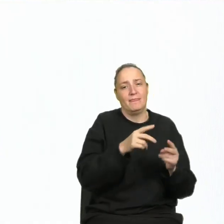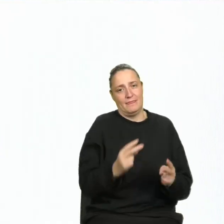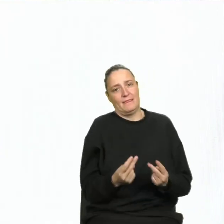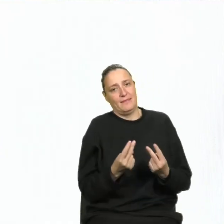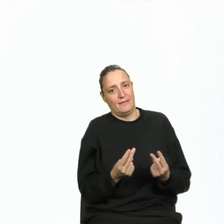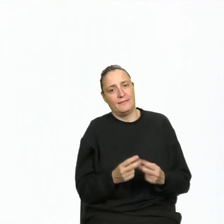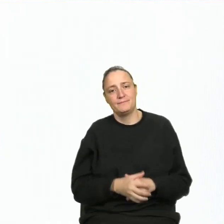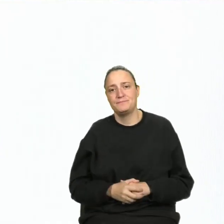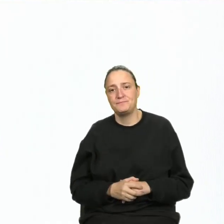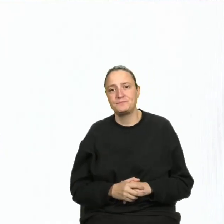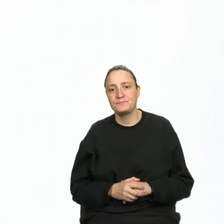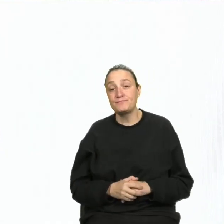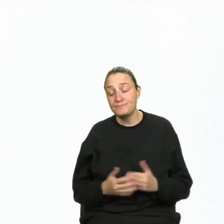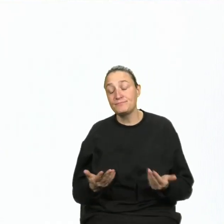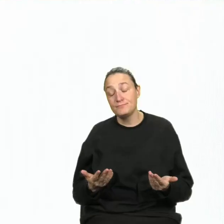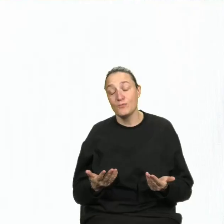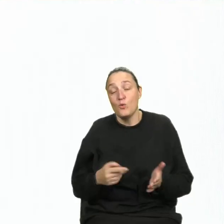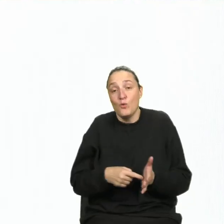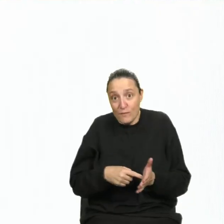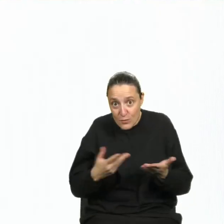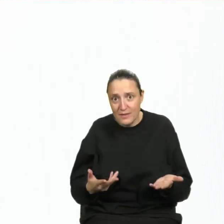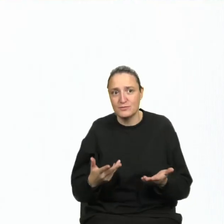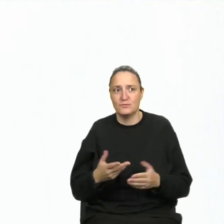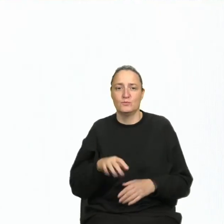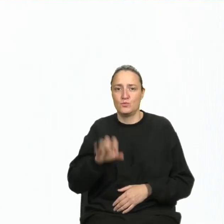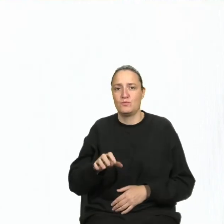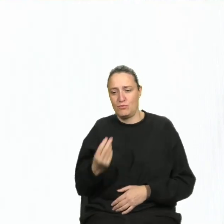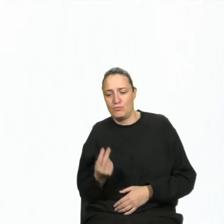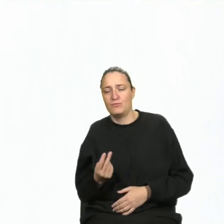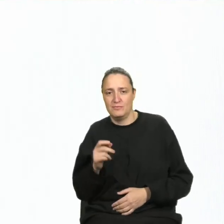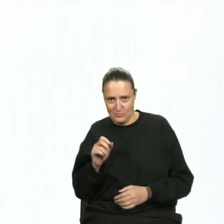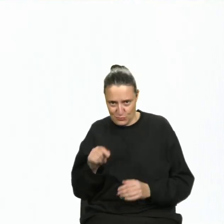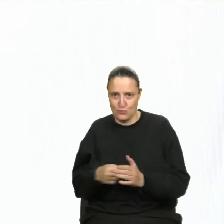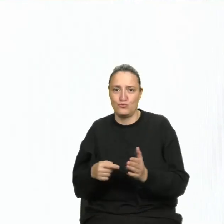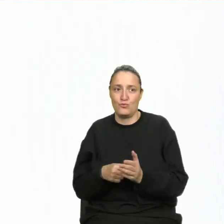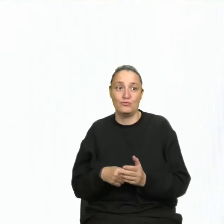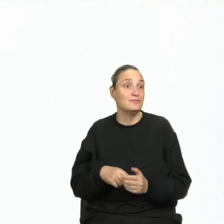że fundacja będzie niezłą platformą upowszechniania tego w ogóle w życiu